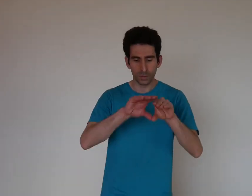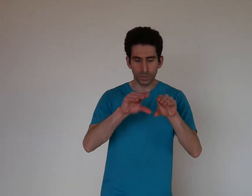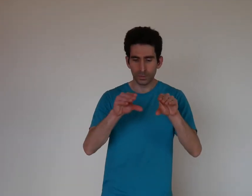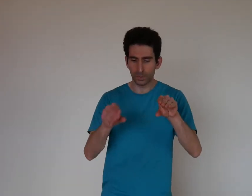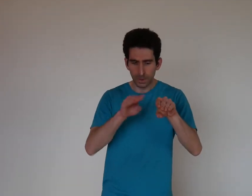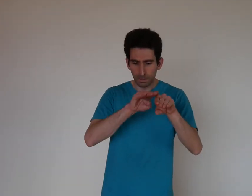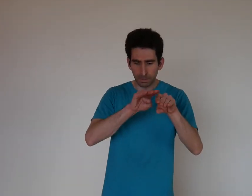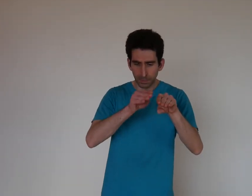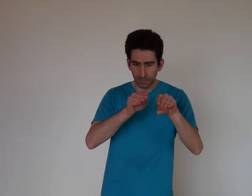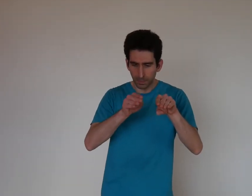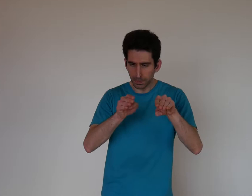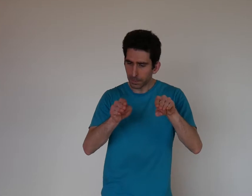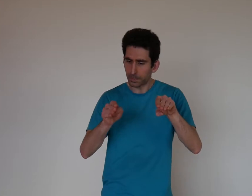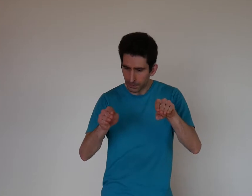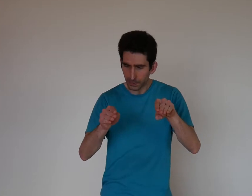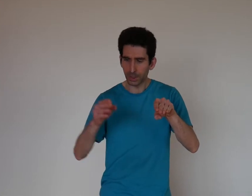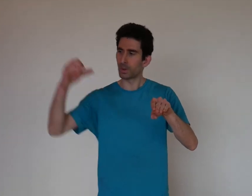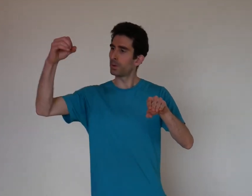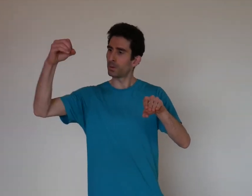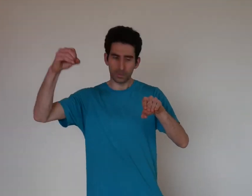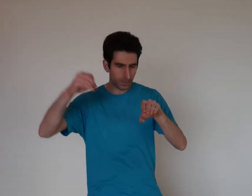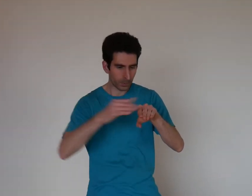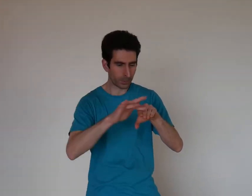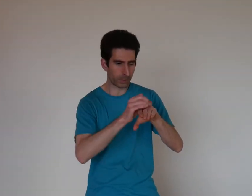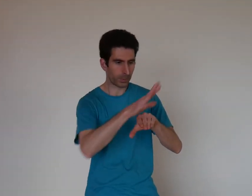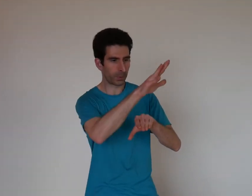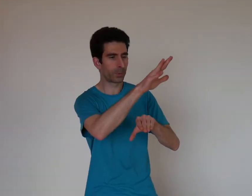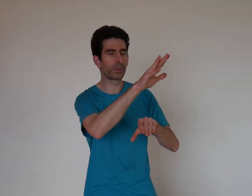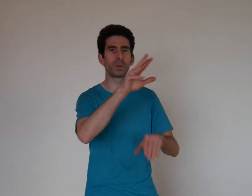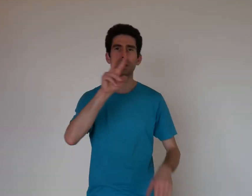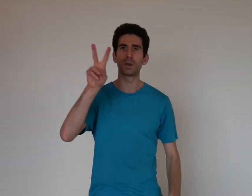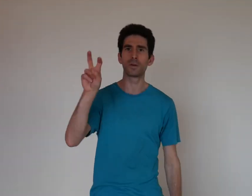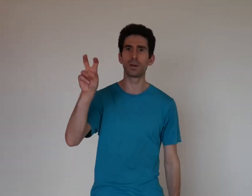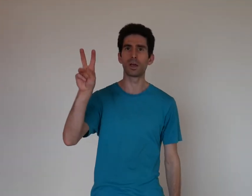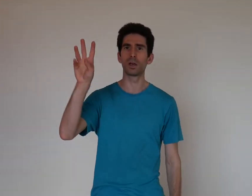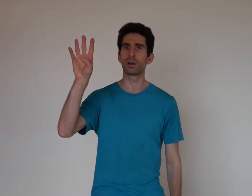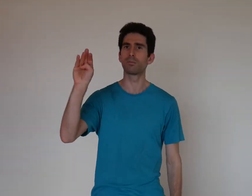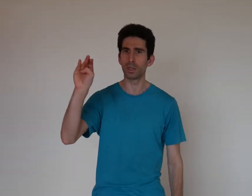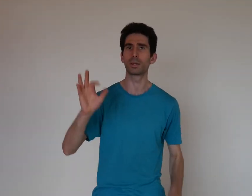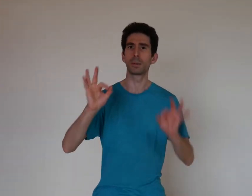Sur les plaques des iridophores, la lumière est diffractée vers le bleu et le vert